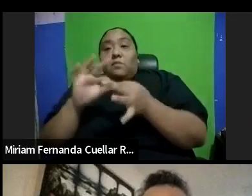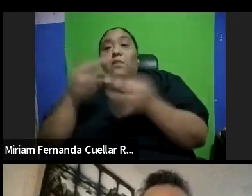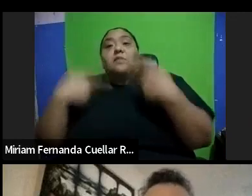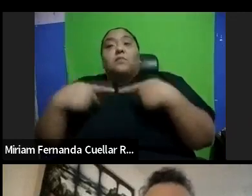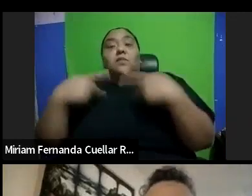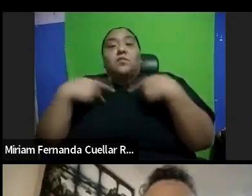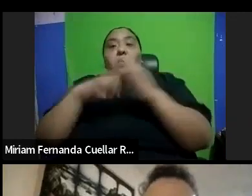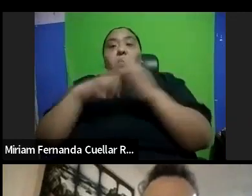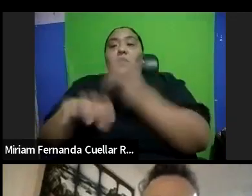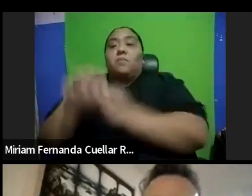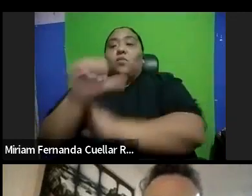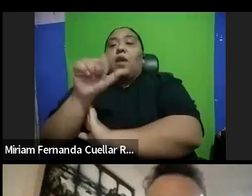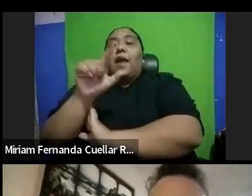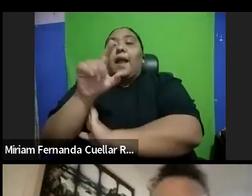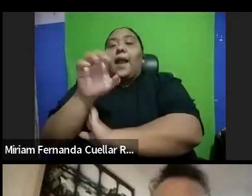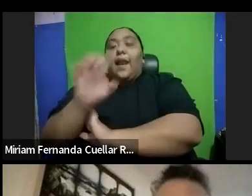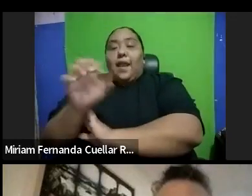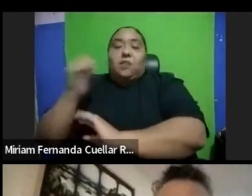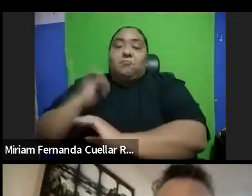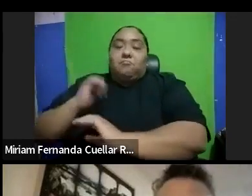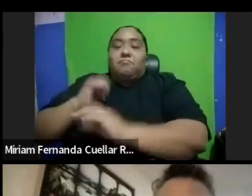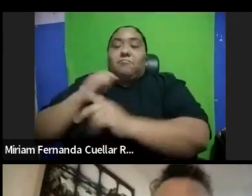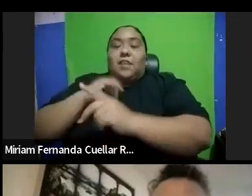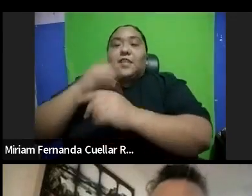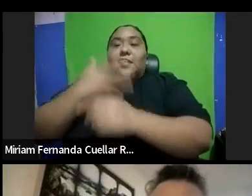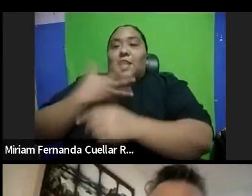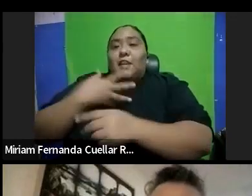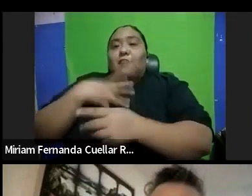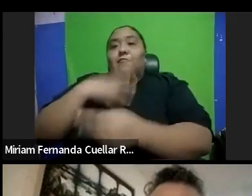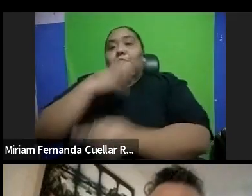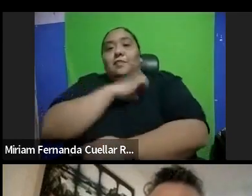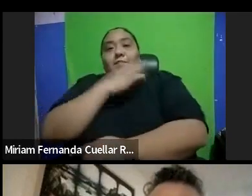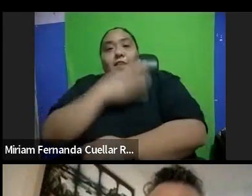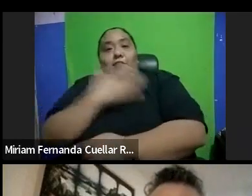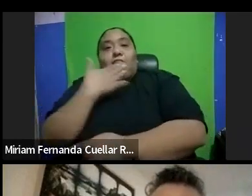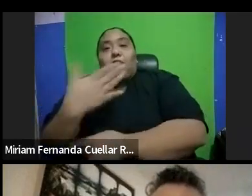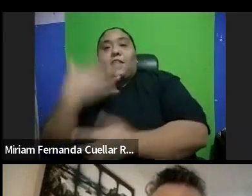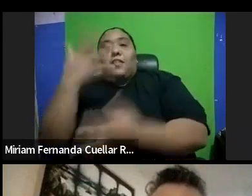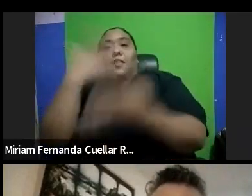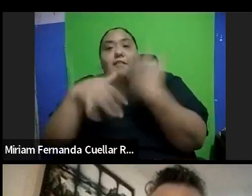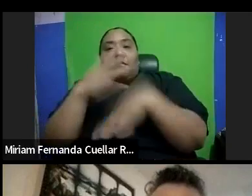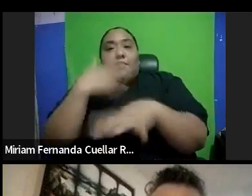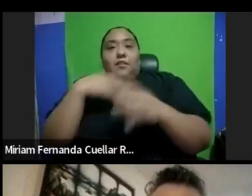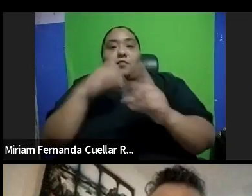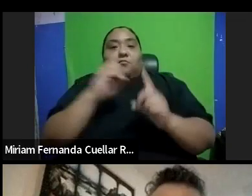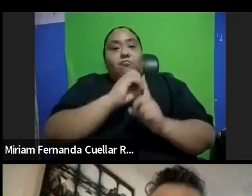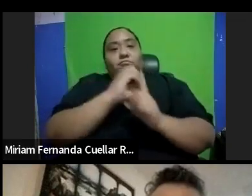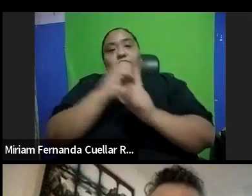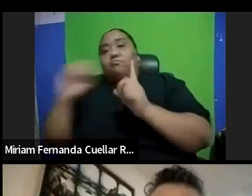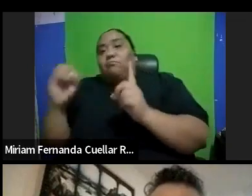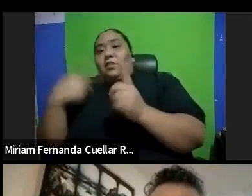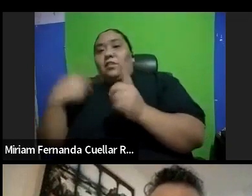oración condicional. Las oración condicional. Las personas como Aleke tienen buen español. o o Alek, tienen buen español y buena lengua de señas hacen la